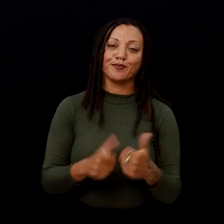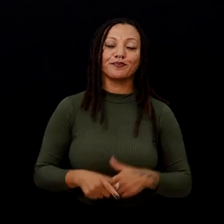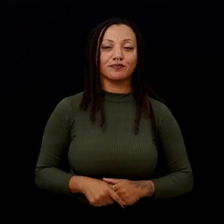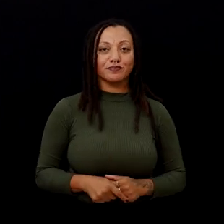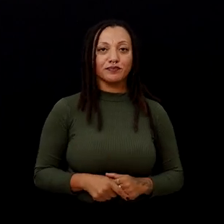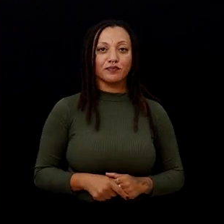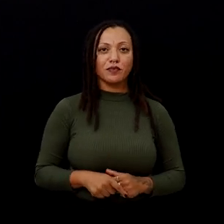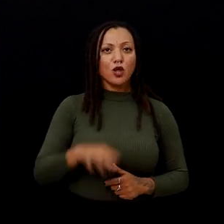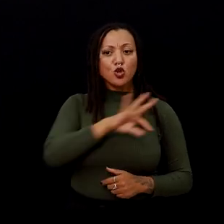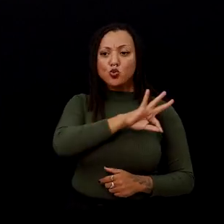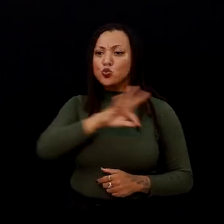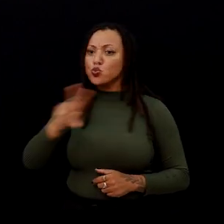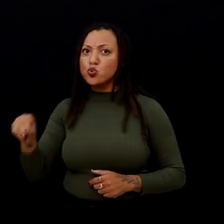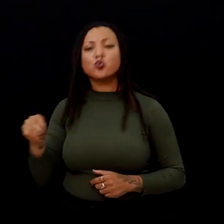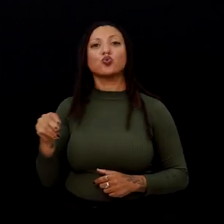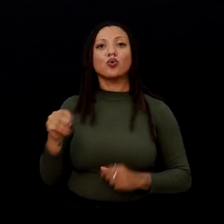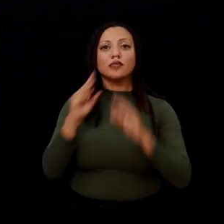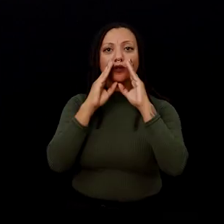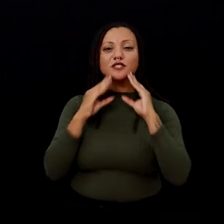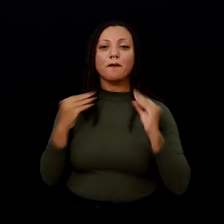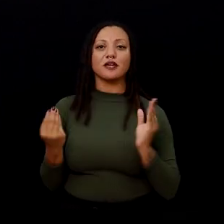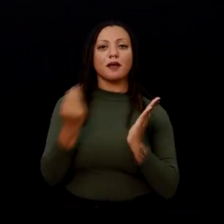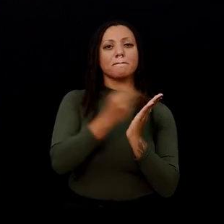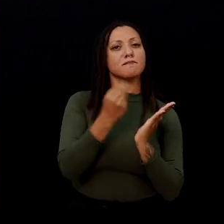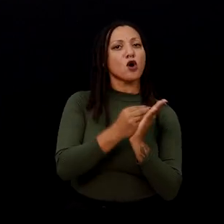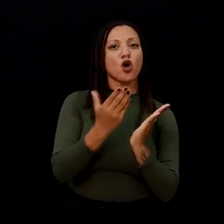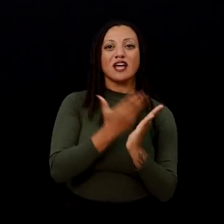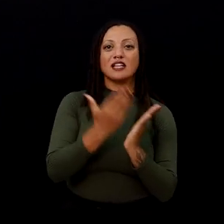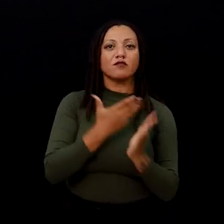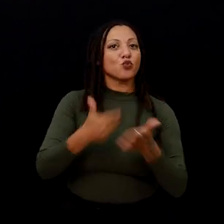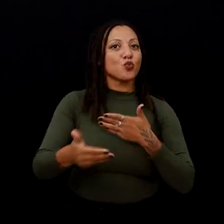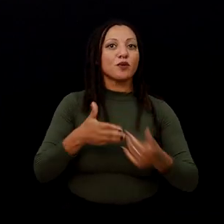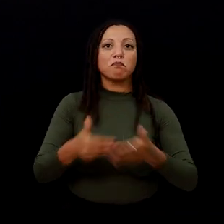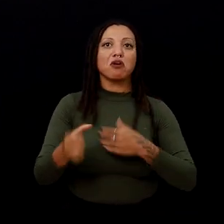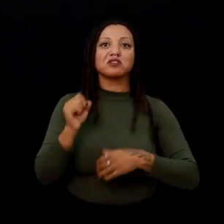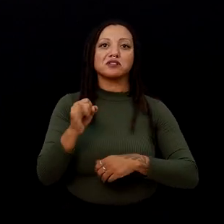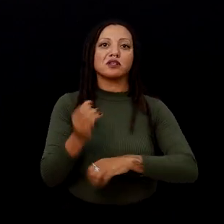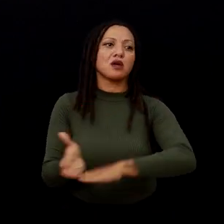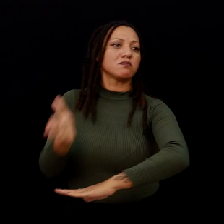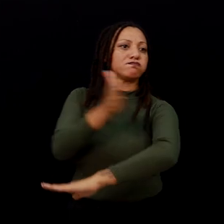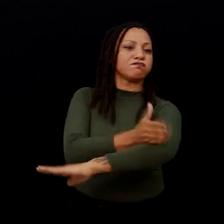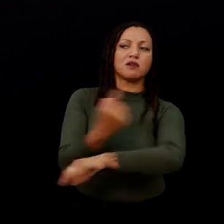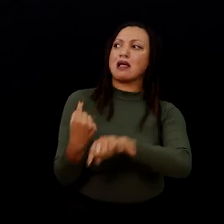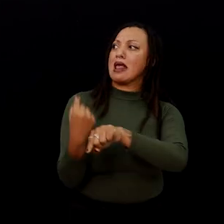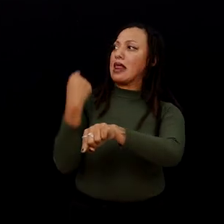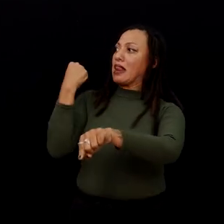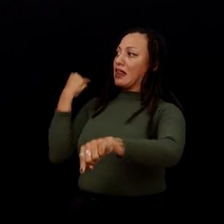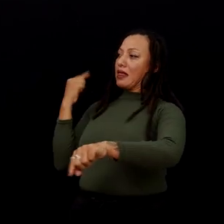Tudo o que ele trata nos seus livros pode ser longínquo em questão de data,